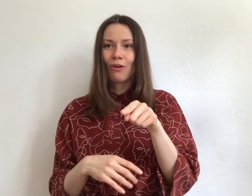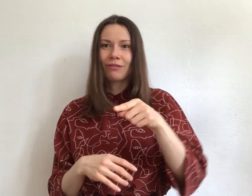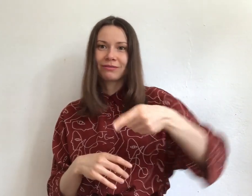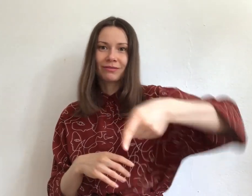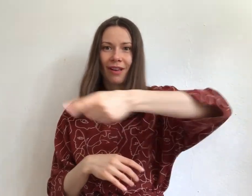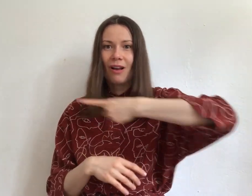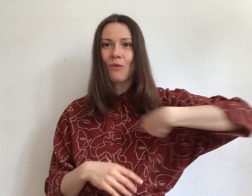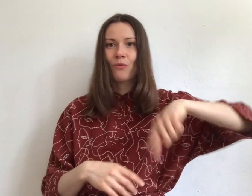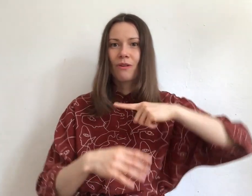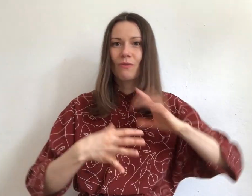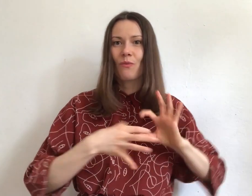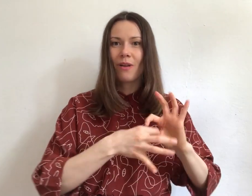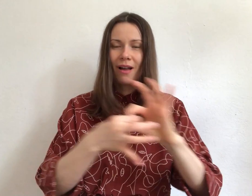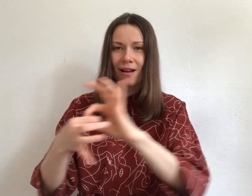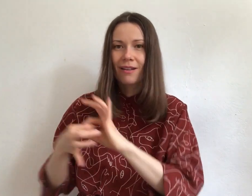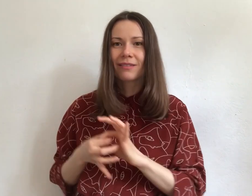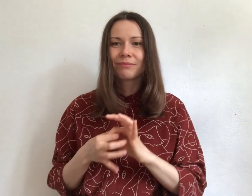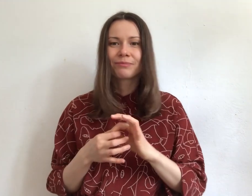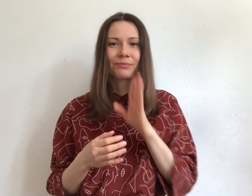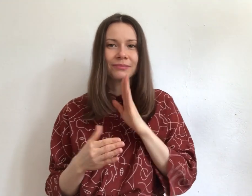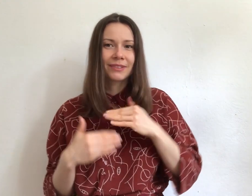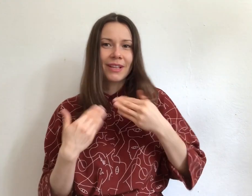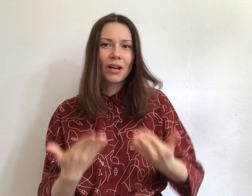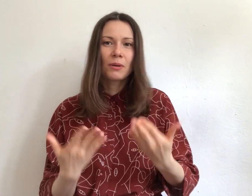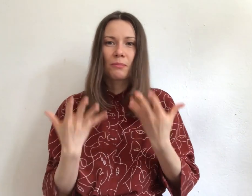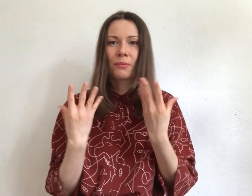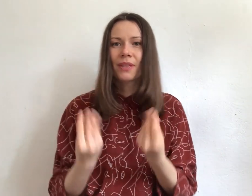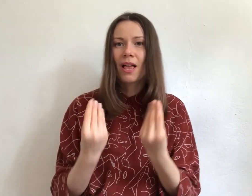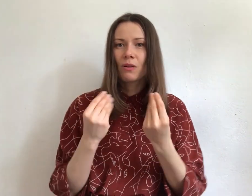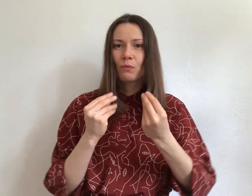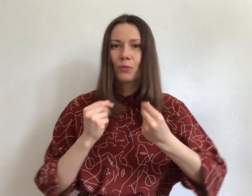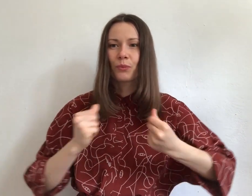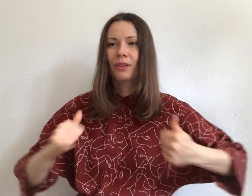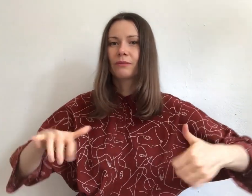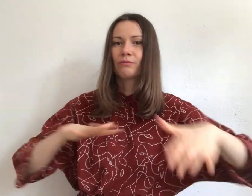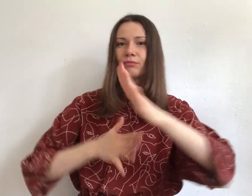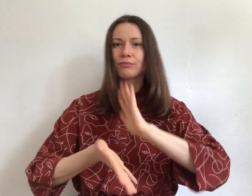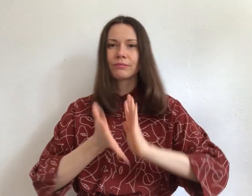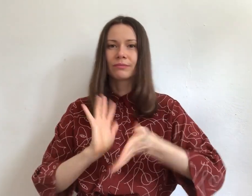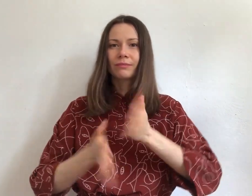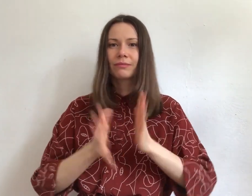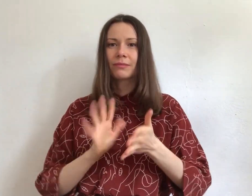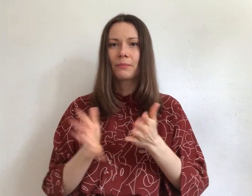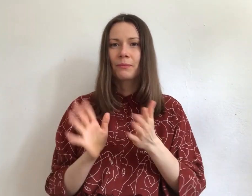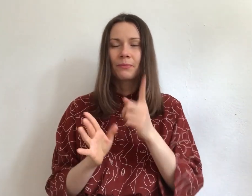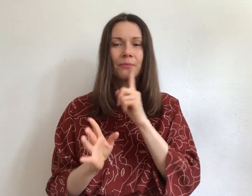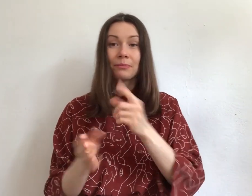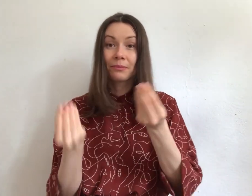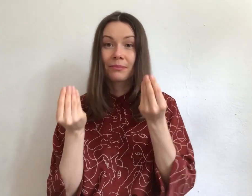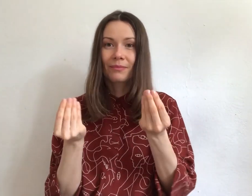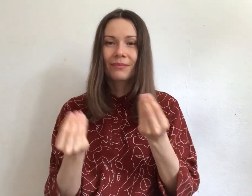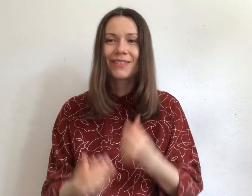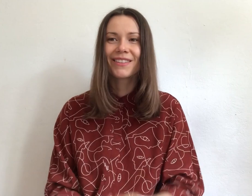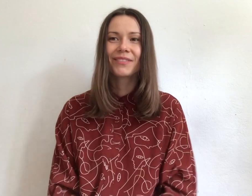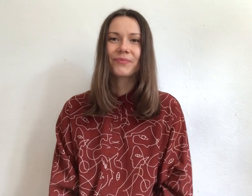Wszystko łączy ze sobą z niesamowitą gracją, płynnością.